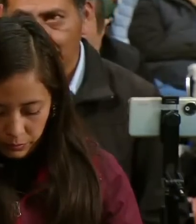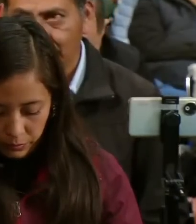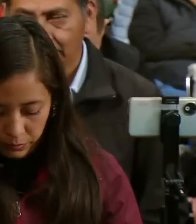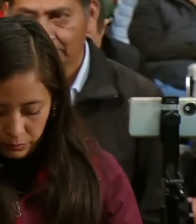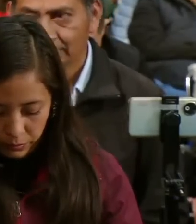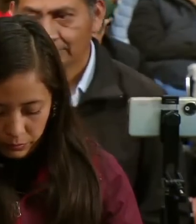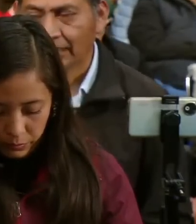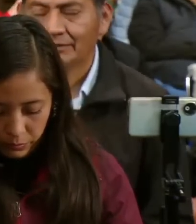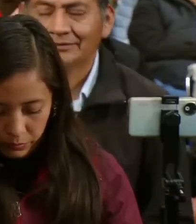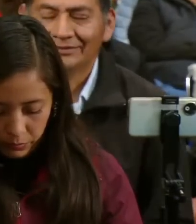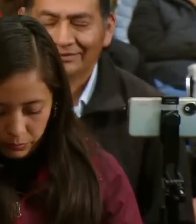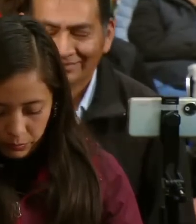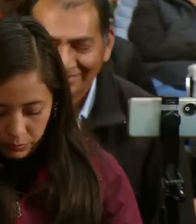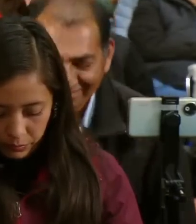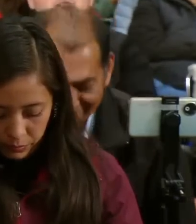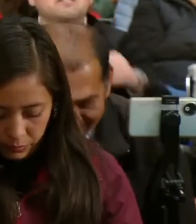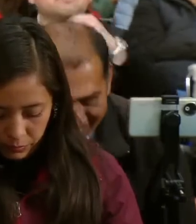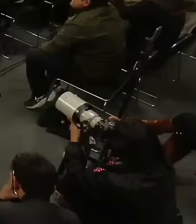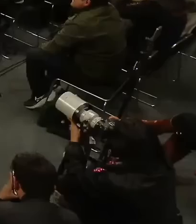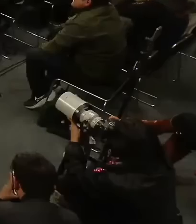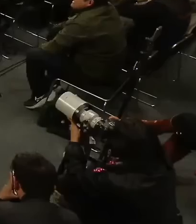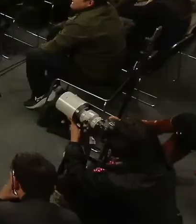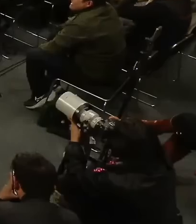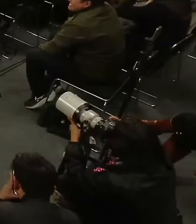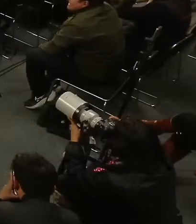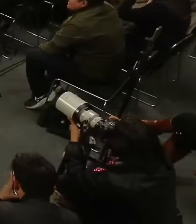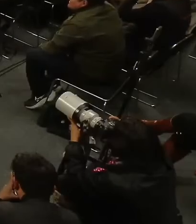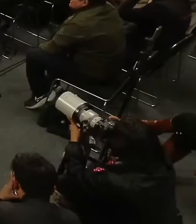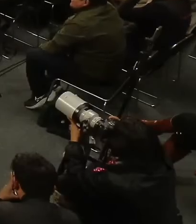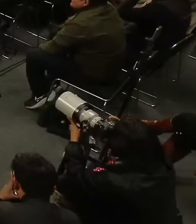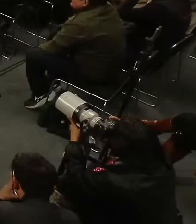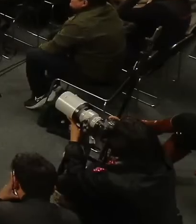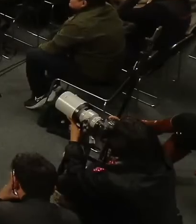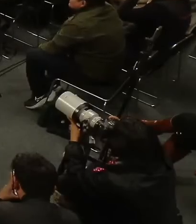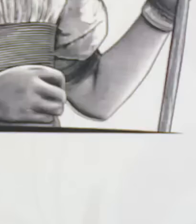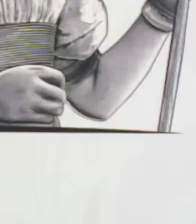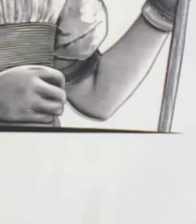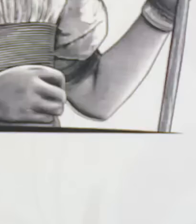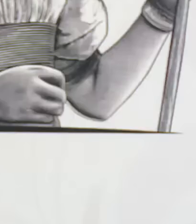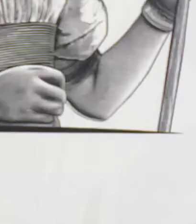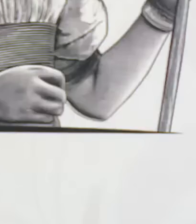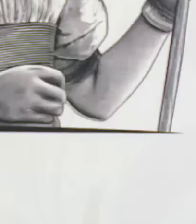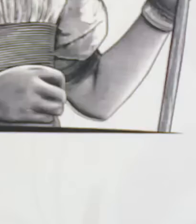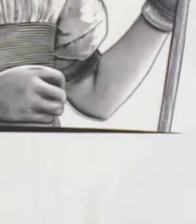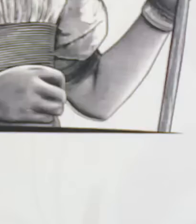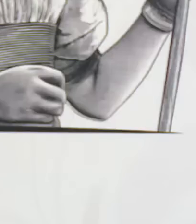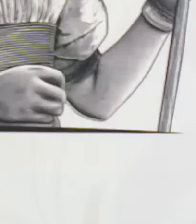espuma su chocolate pues no quiero calificarlo yo creo que nos merecemos respeto todos los